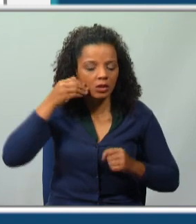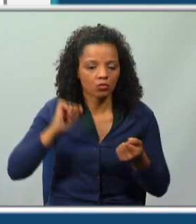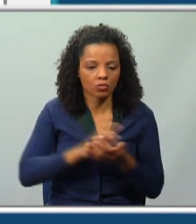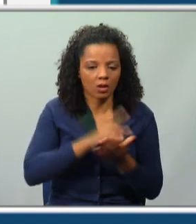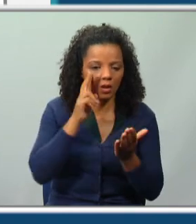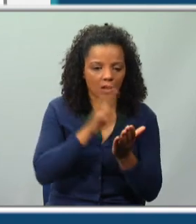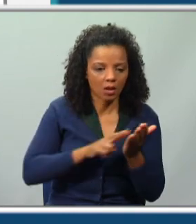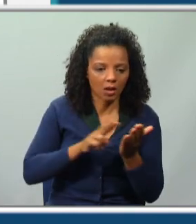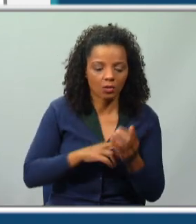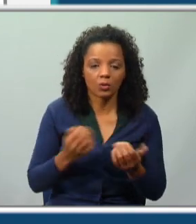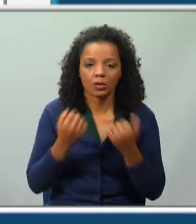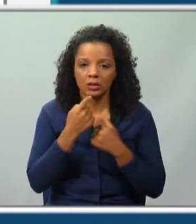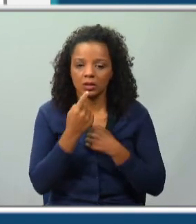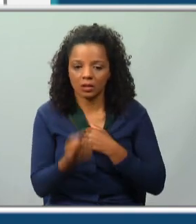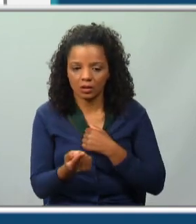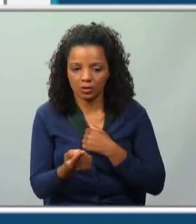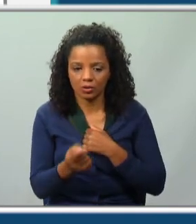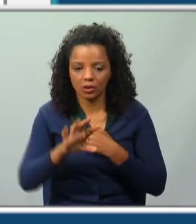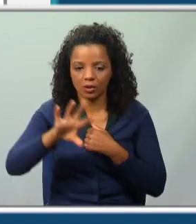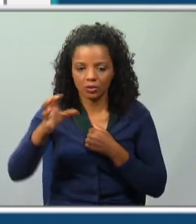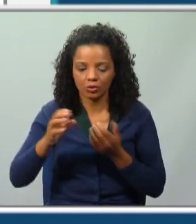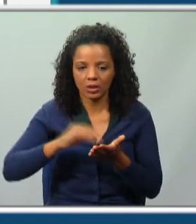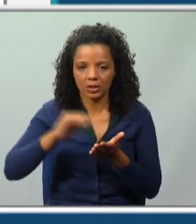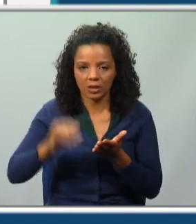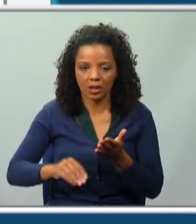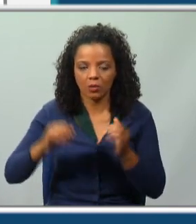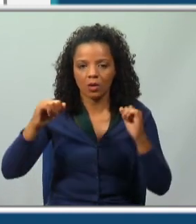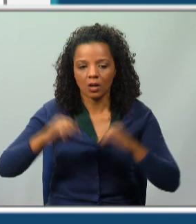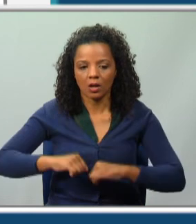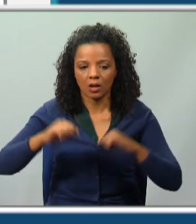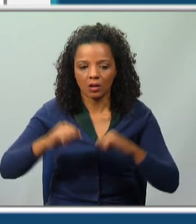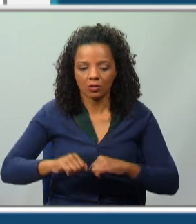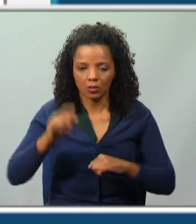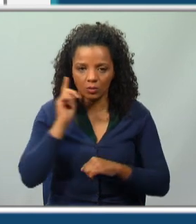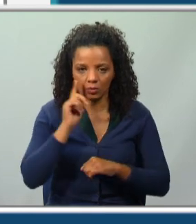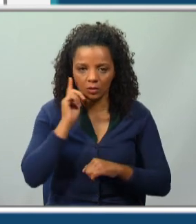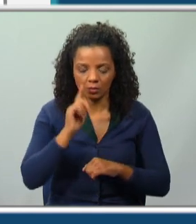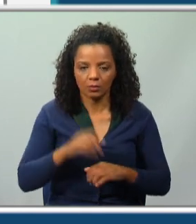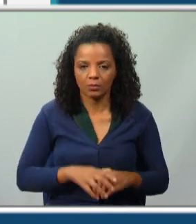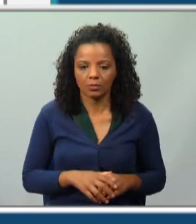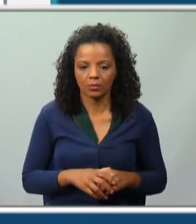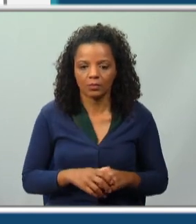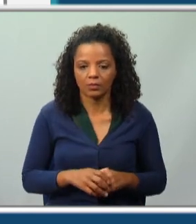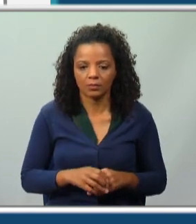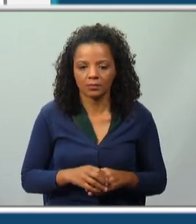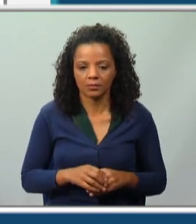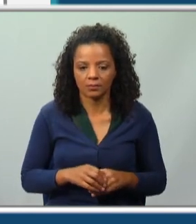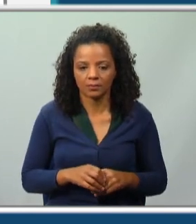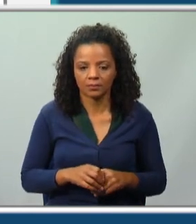jornal uma notícia dizia que as nações assinaram um acordo muito importado 報紙上的一條新聞說，萬國簽署了一份非常進口的協議